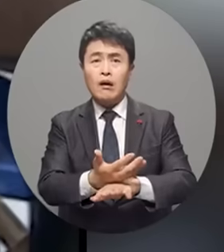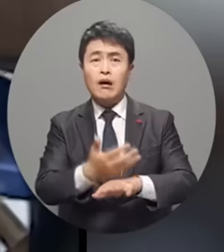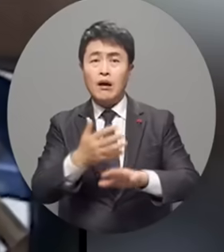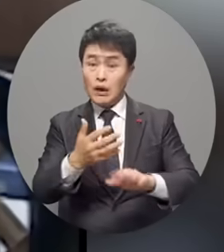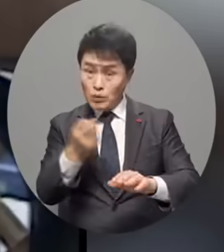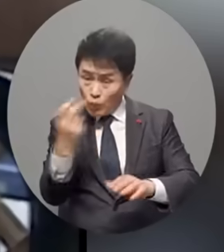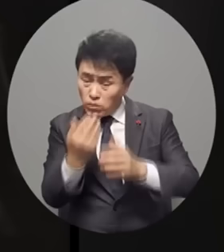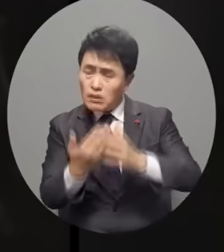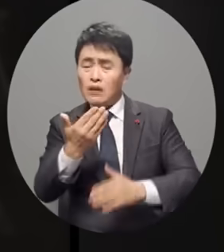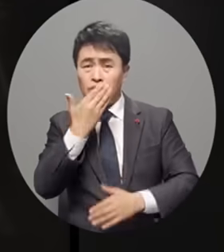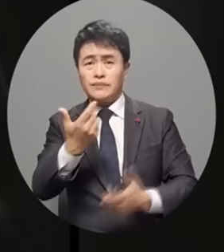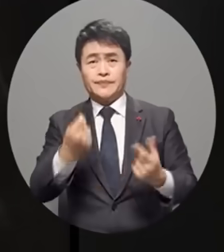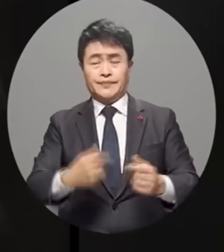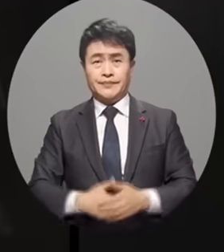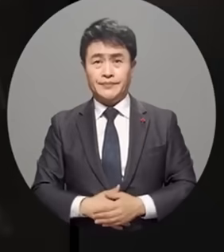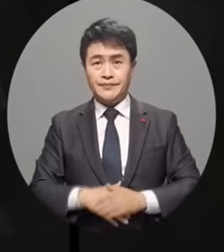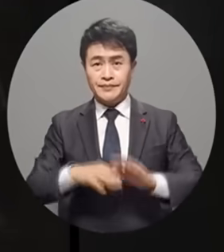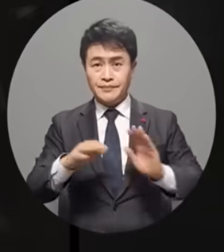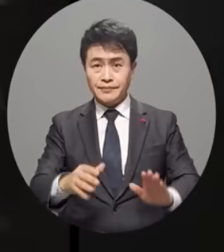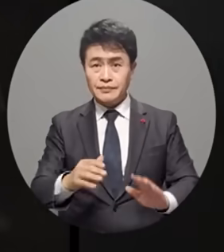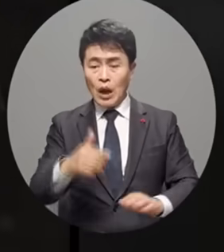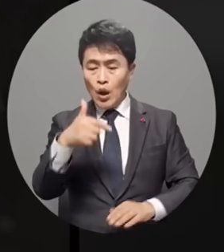볼 수 없거든요.